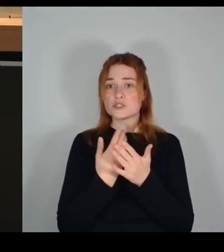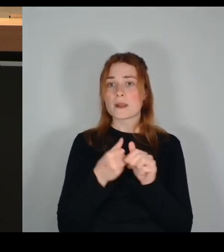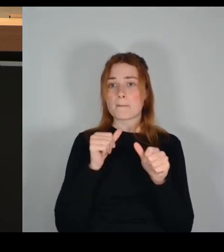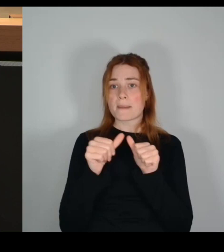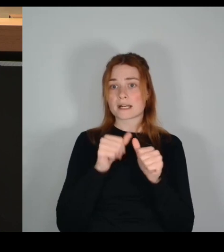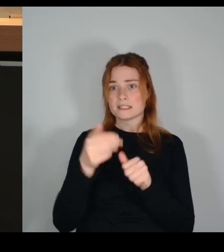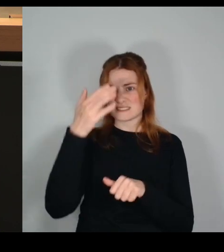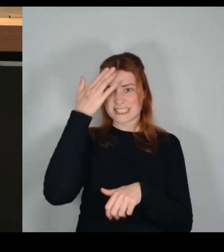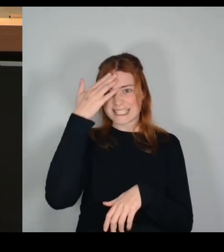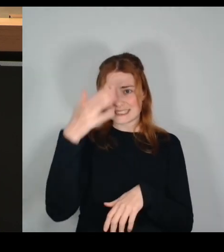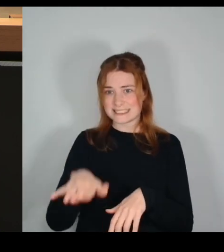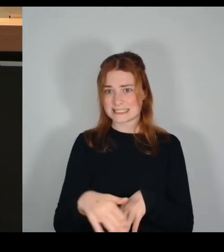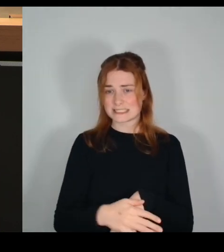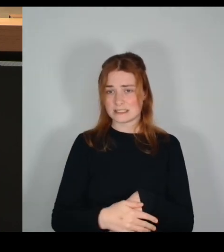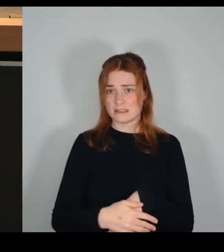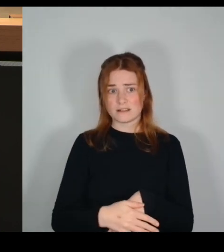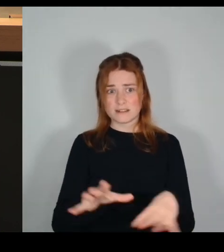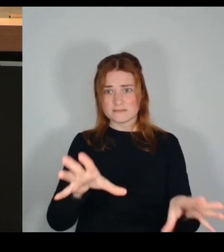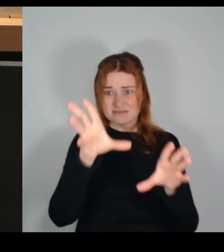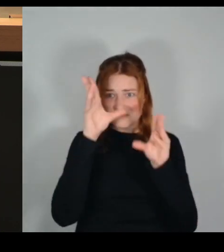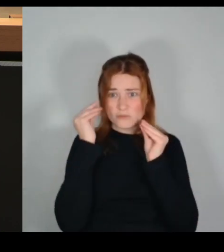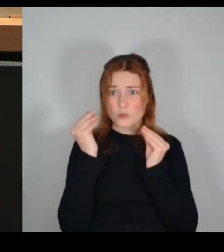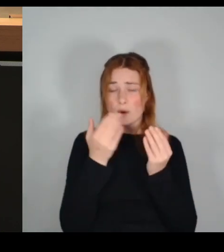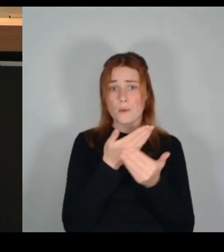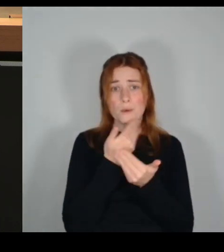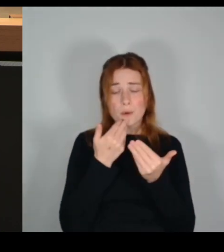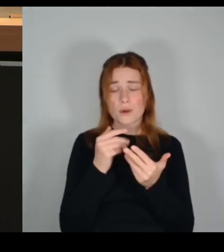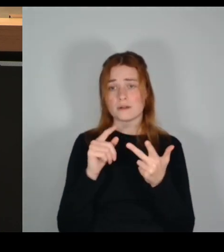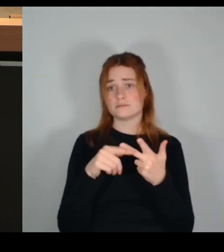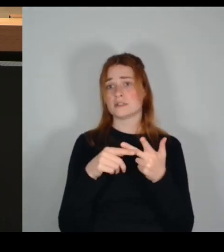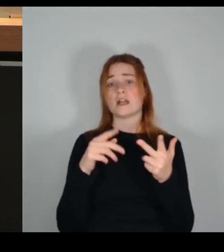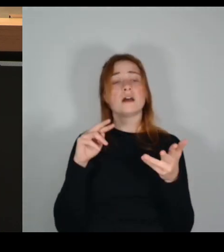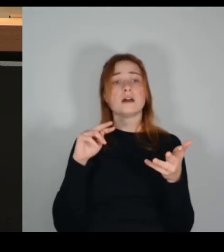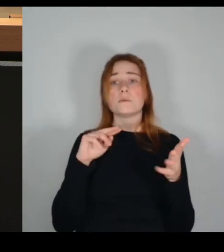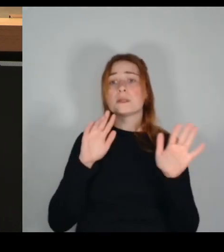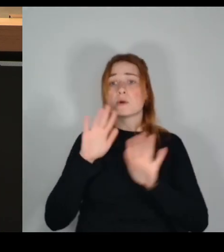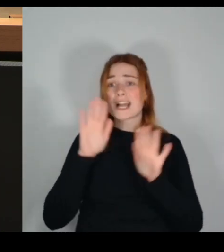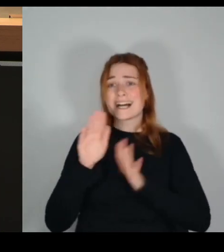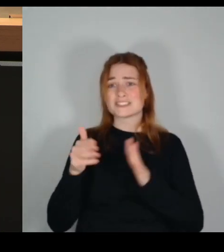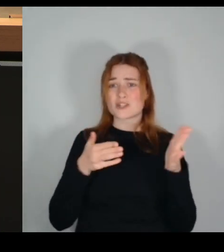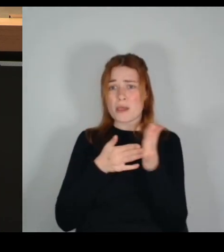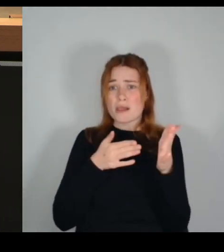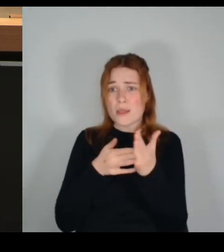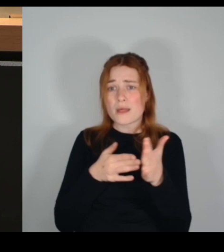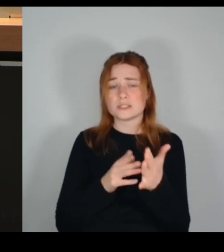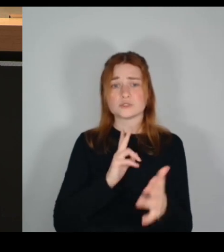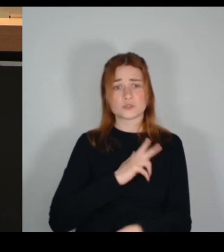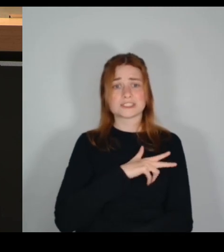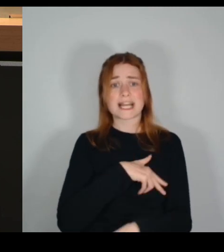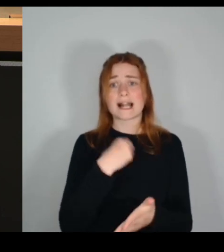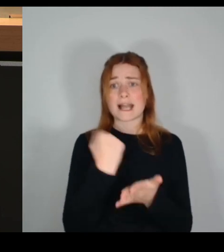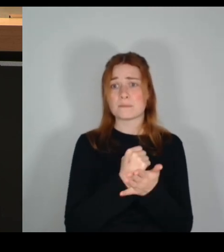Die Auslastung der Sozialämter ist da sicher ein gutes Beispiel, zum Beispiel Sprachhemmnisse weil die Sozialämter nicht